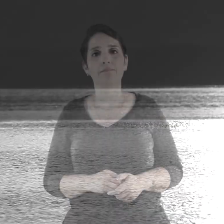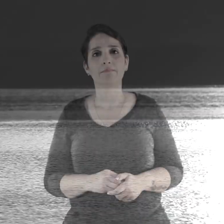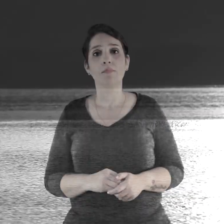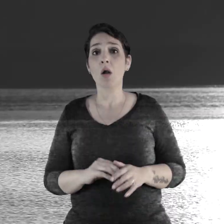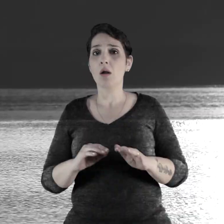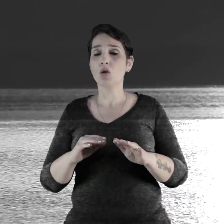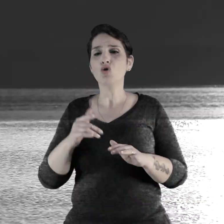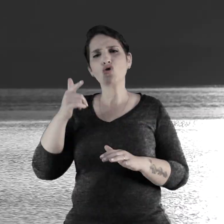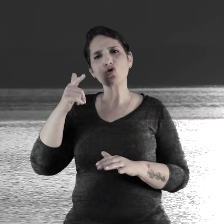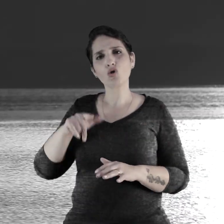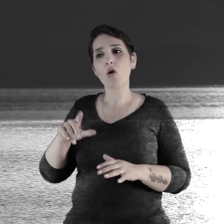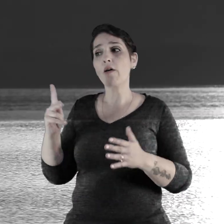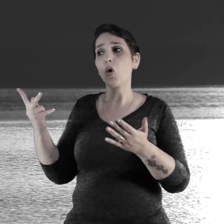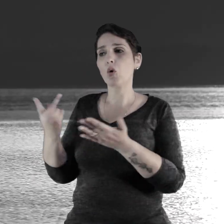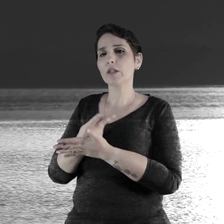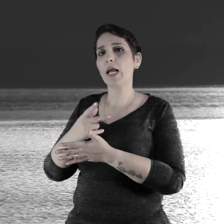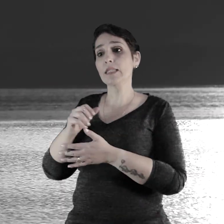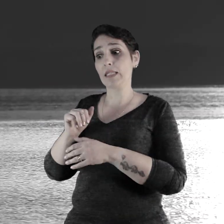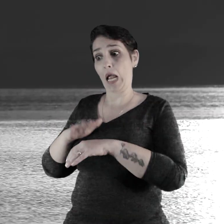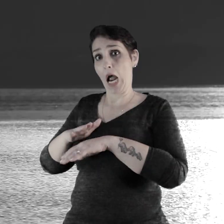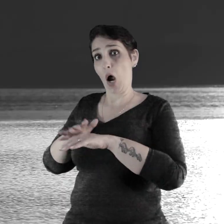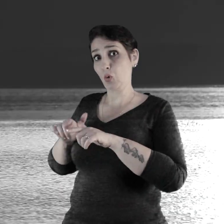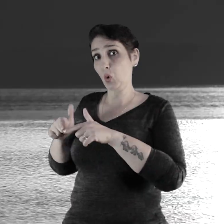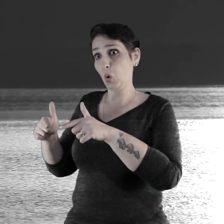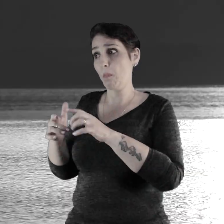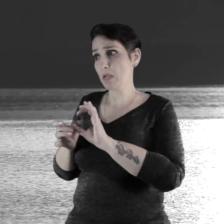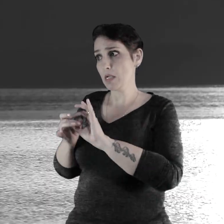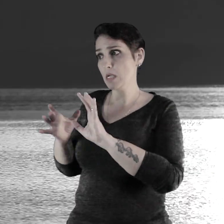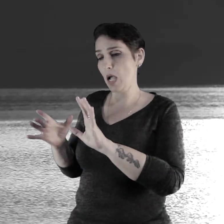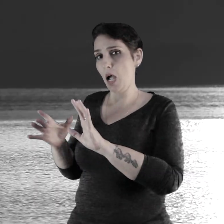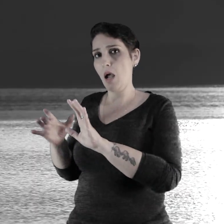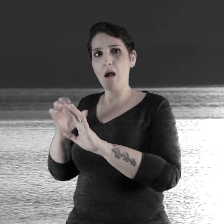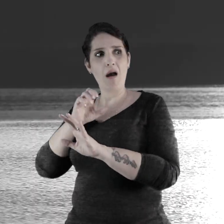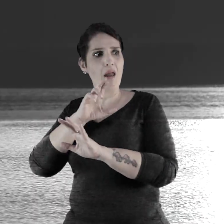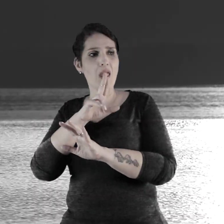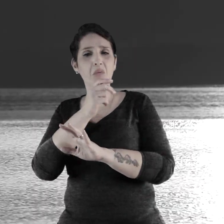Mas uma vez que a verdadeira autonomia se desenvolve, o eu não é mais necessário.